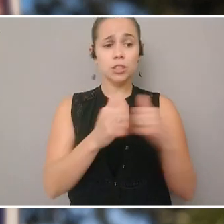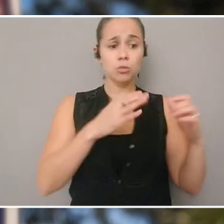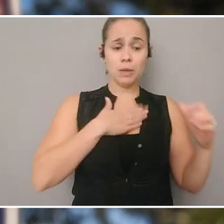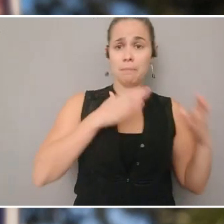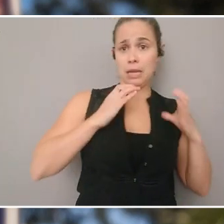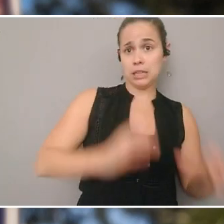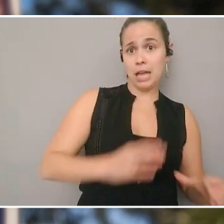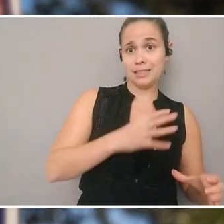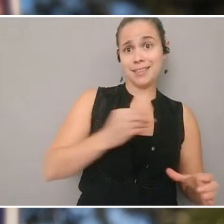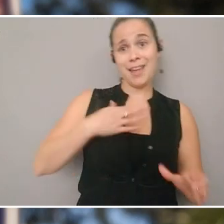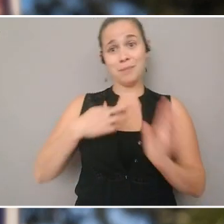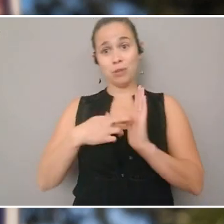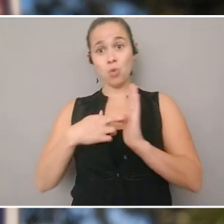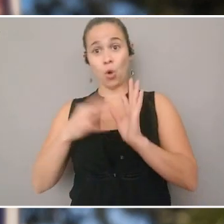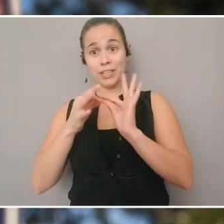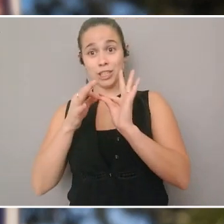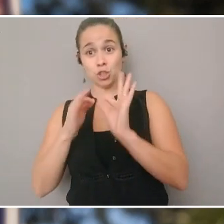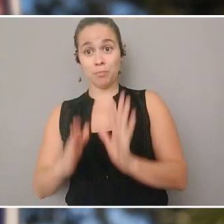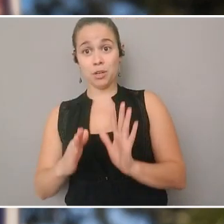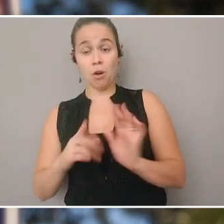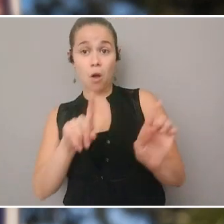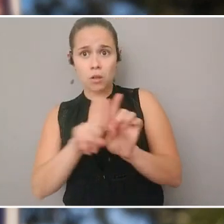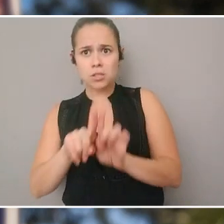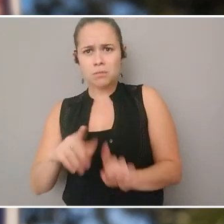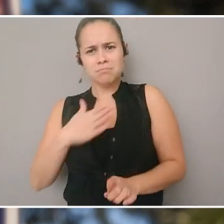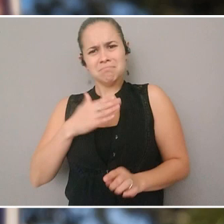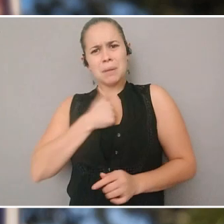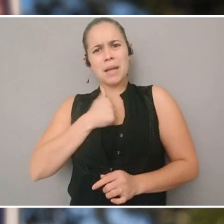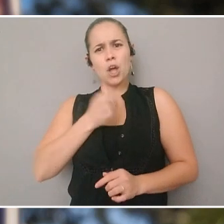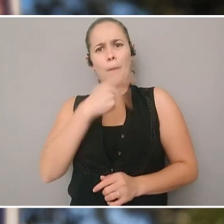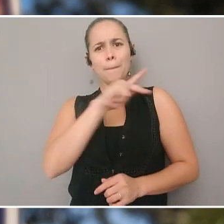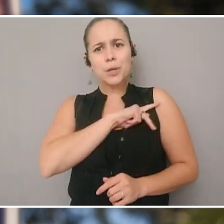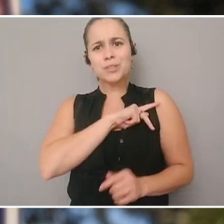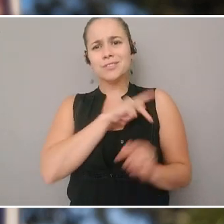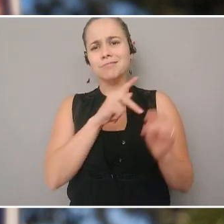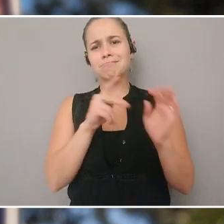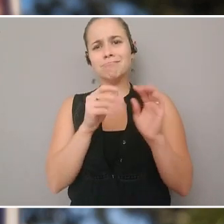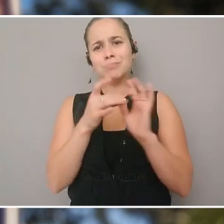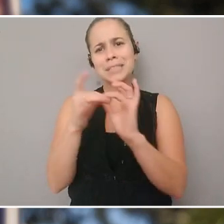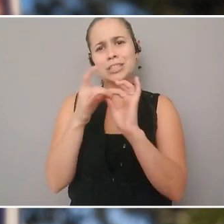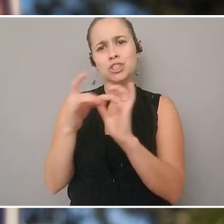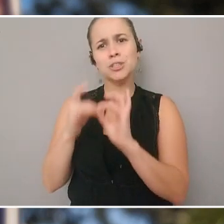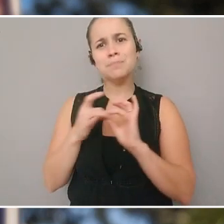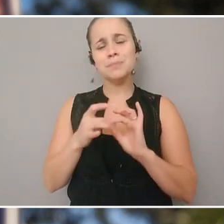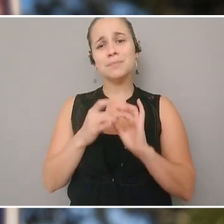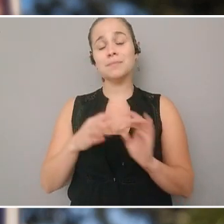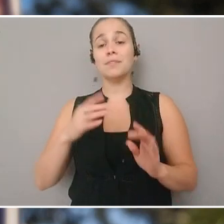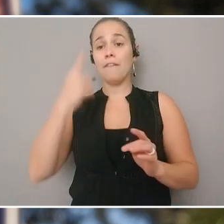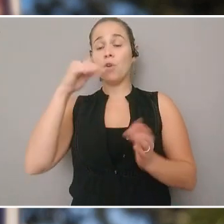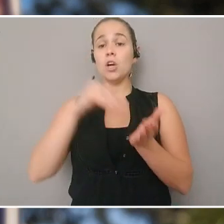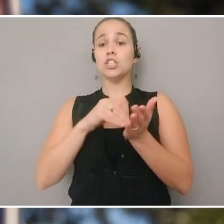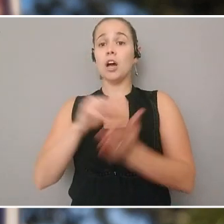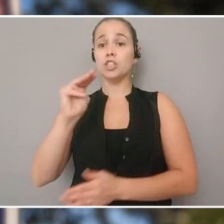papel como un intérprete así como mi relaciones